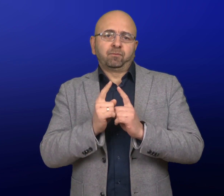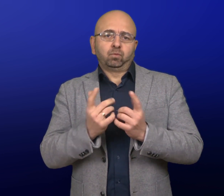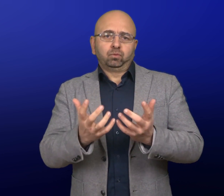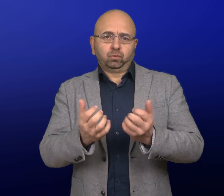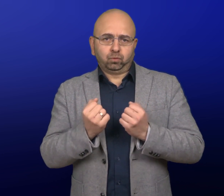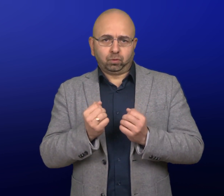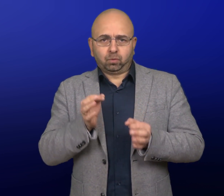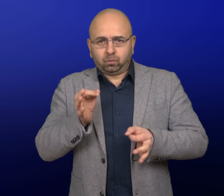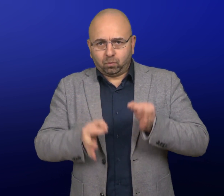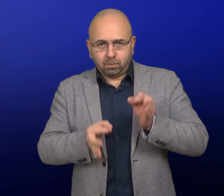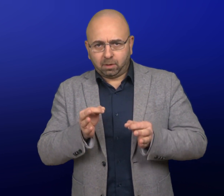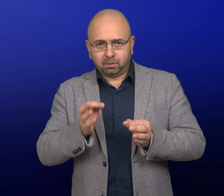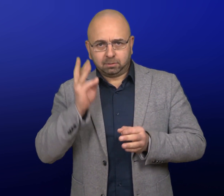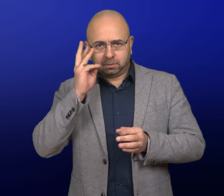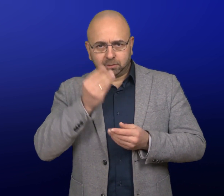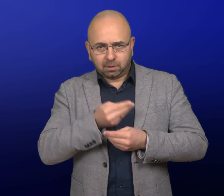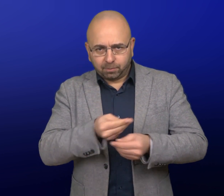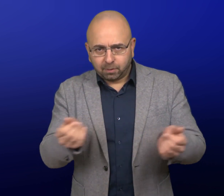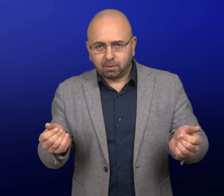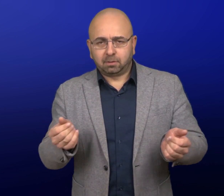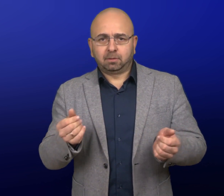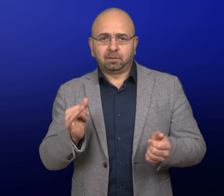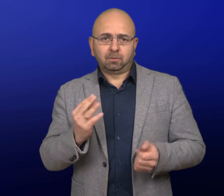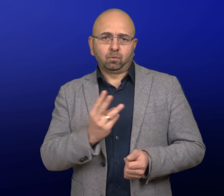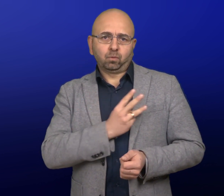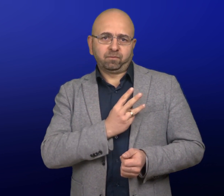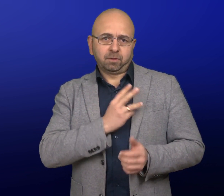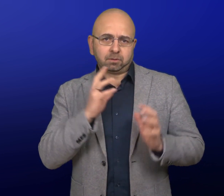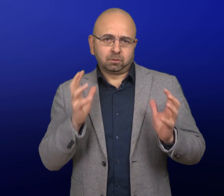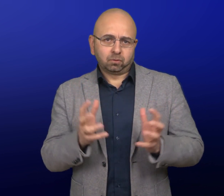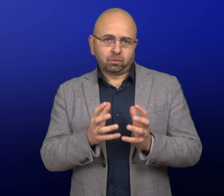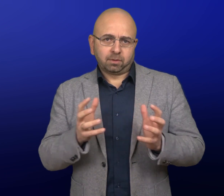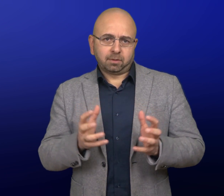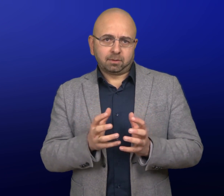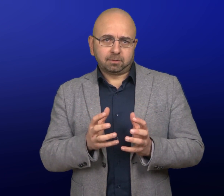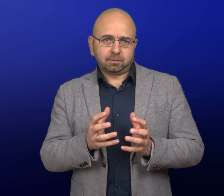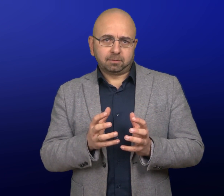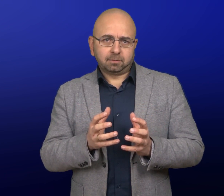Переводчики получают нормальную зарплату, и мотивация у них сохраняется.